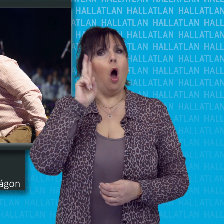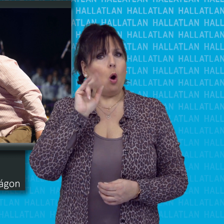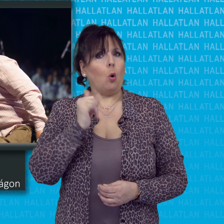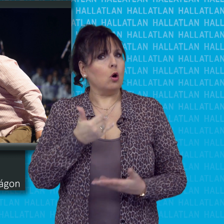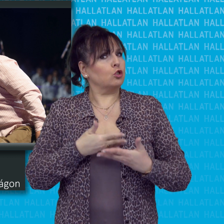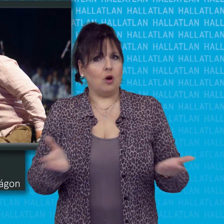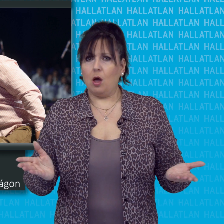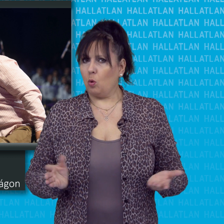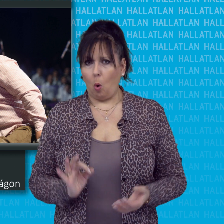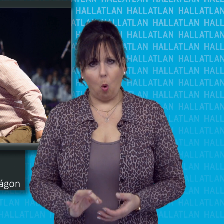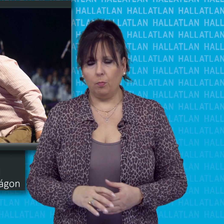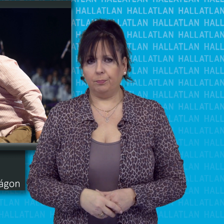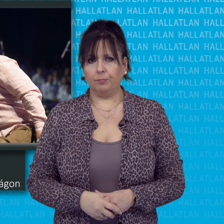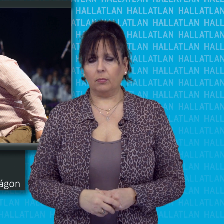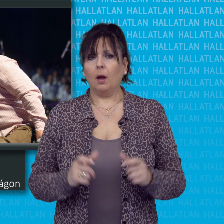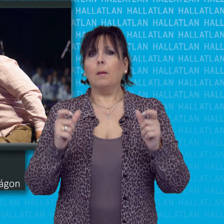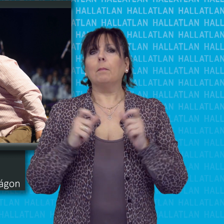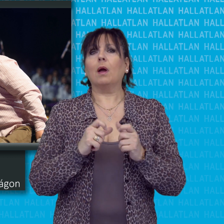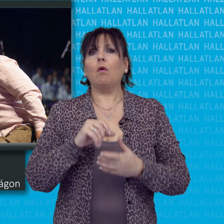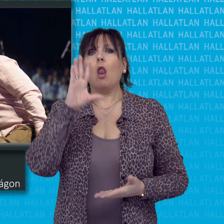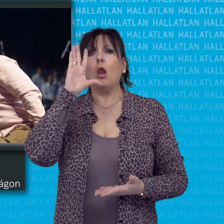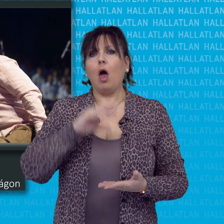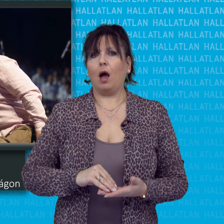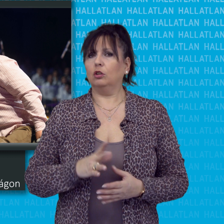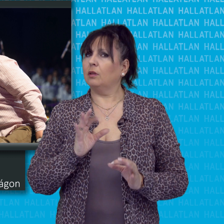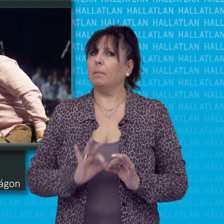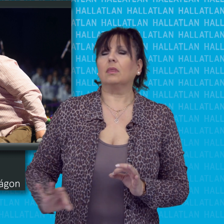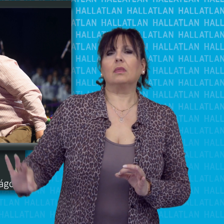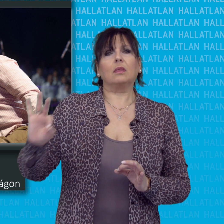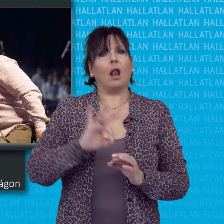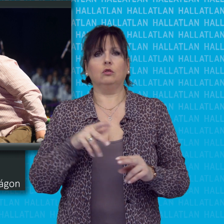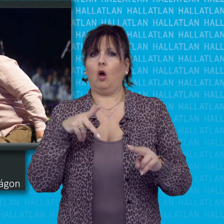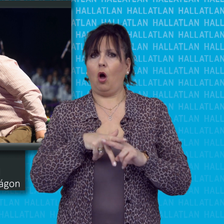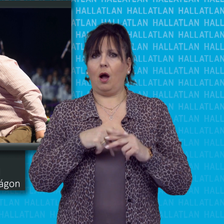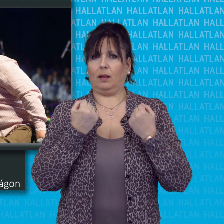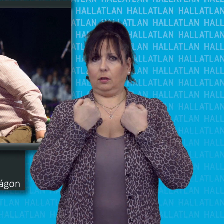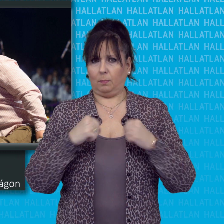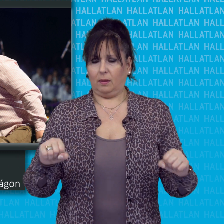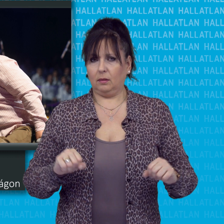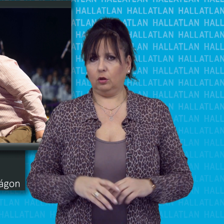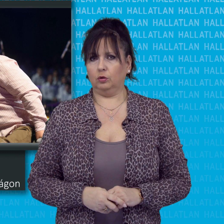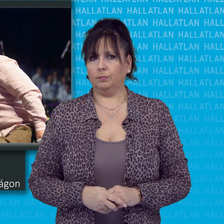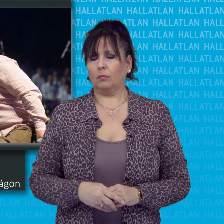amelyből nagyon kevés akadálymentes,